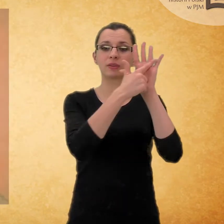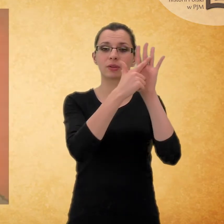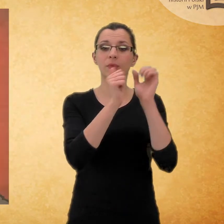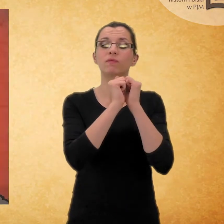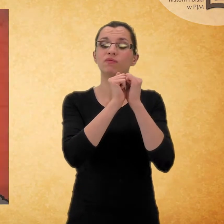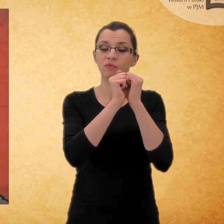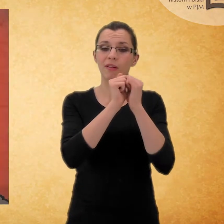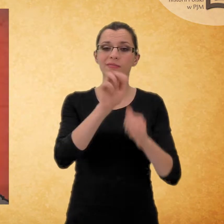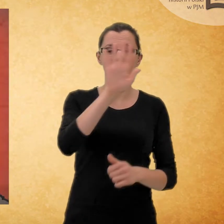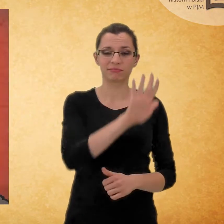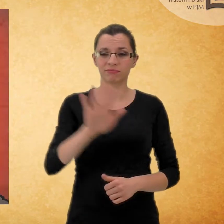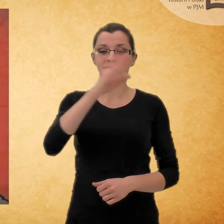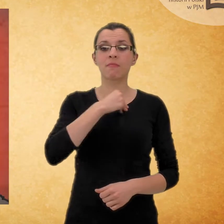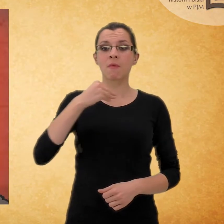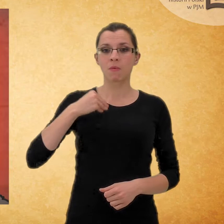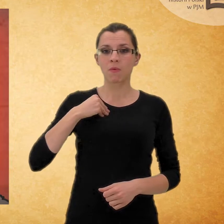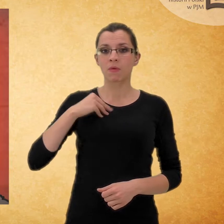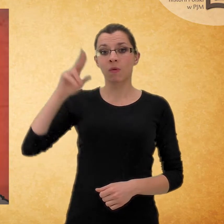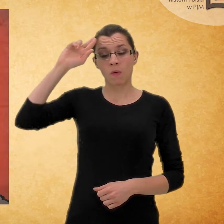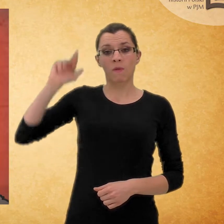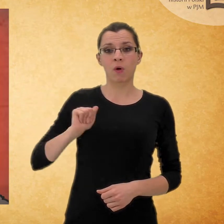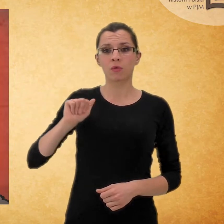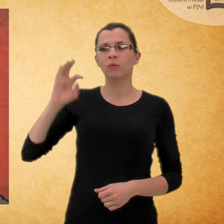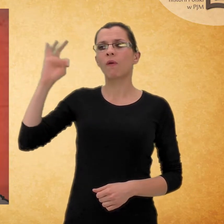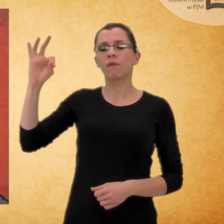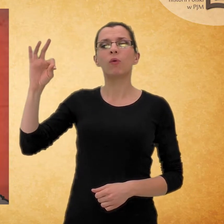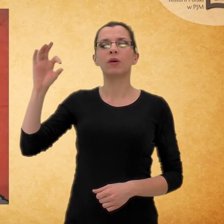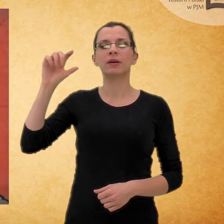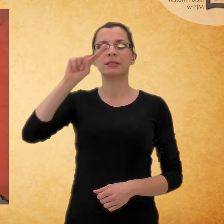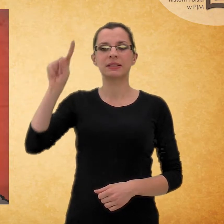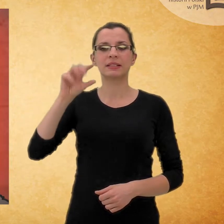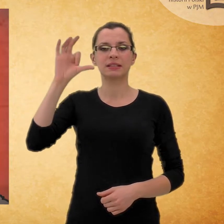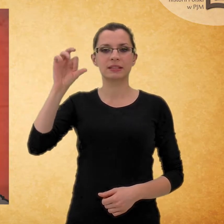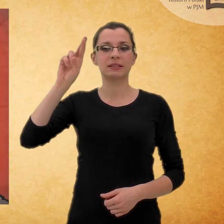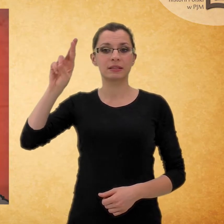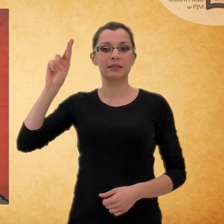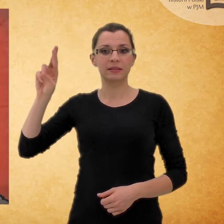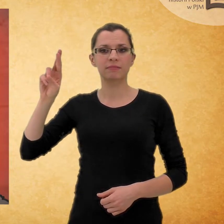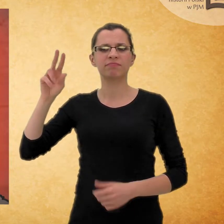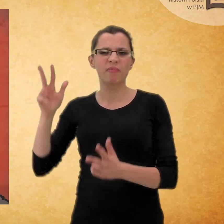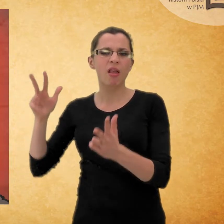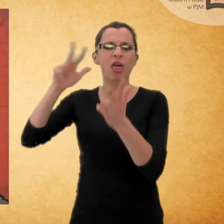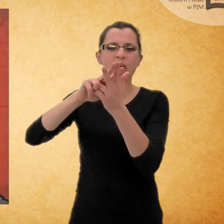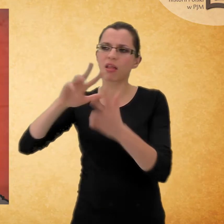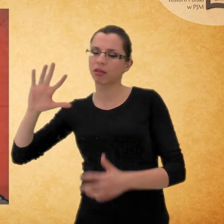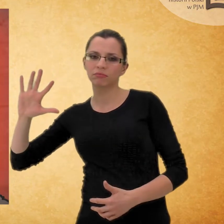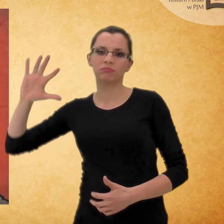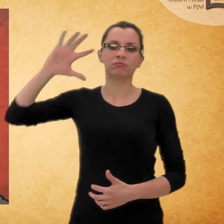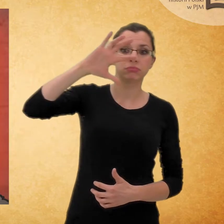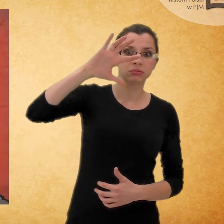17 września od wschodu zaatakowały Polskę wojska ZSRR.